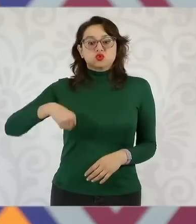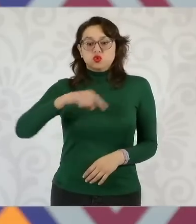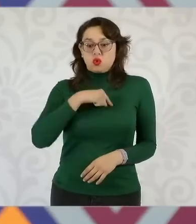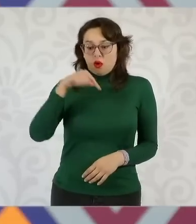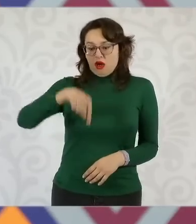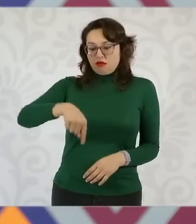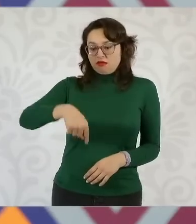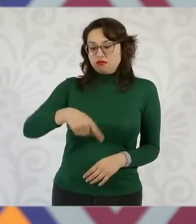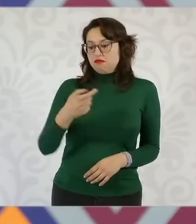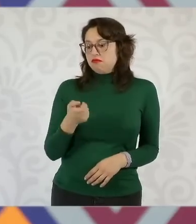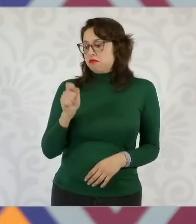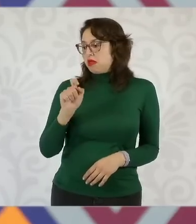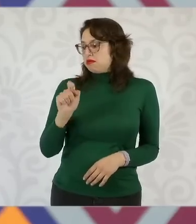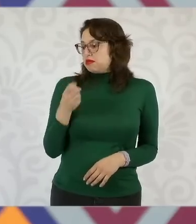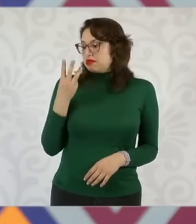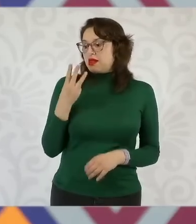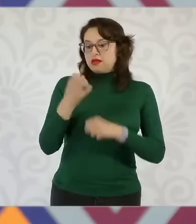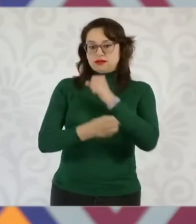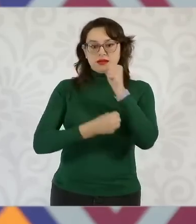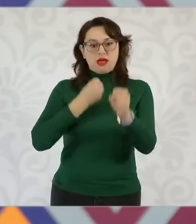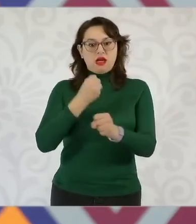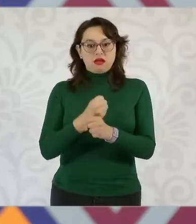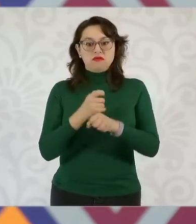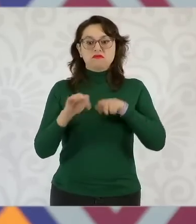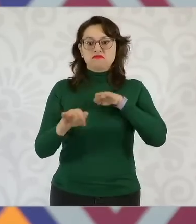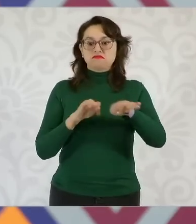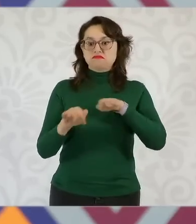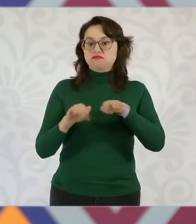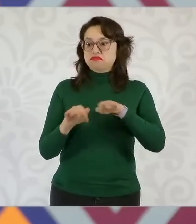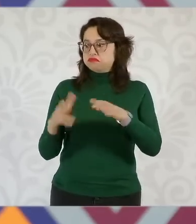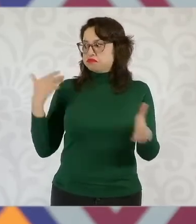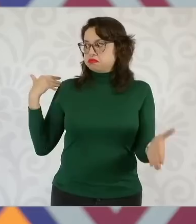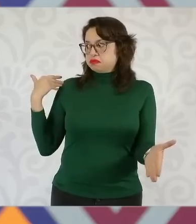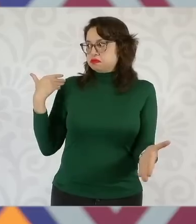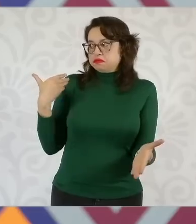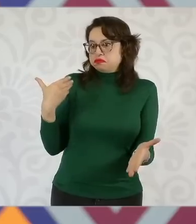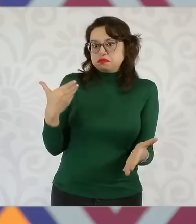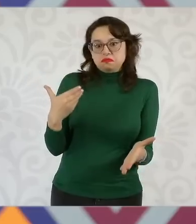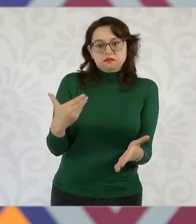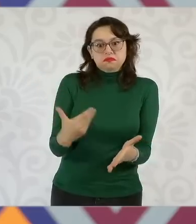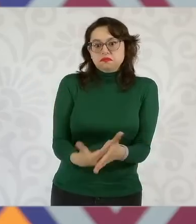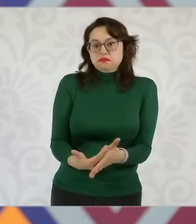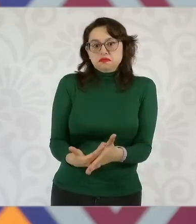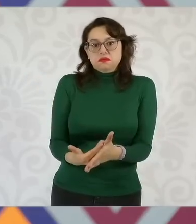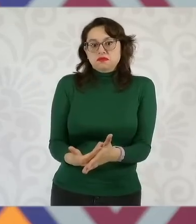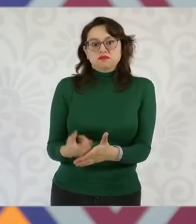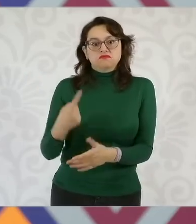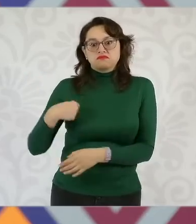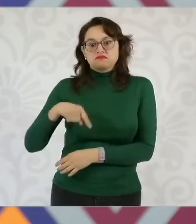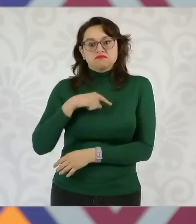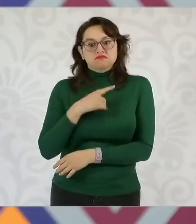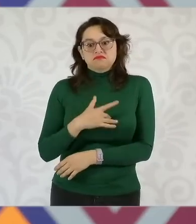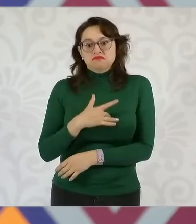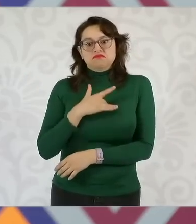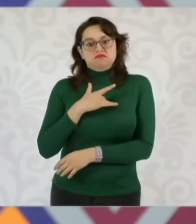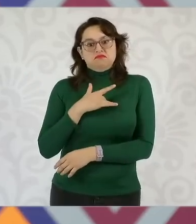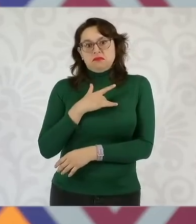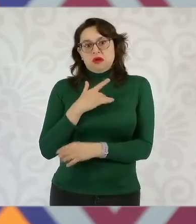años operando en México y pues nuestro nuestro filosofía como empresa en Norteamérica es como les